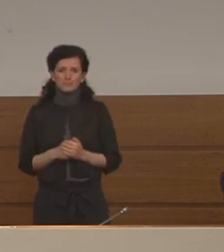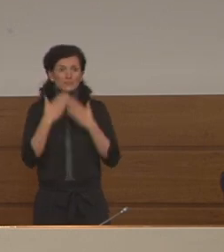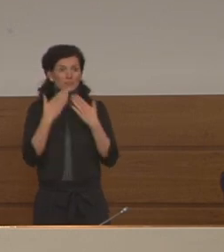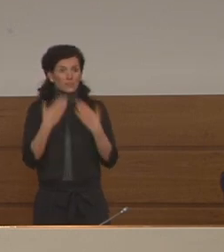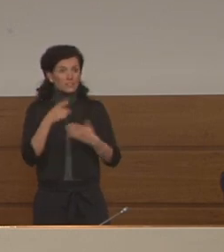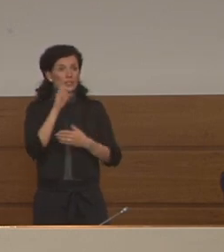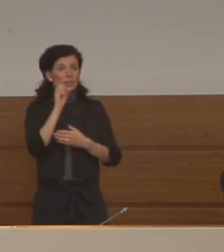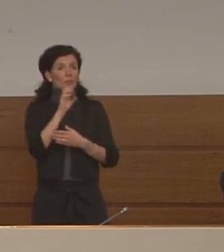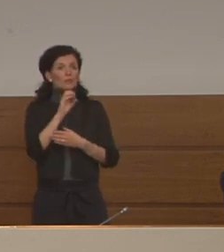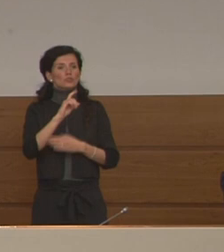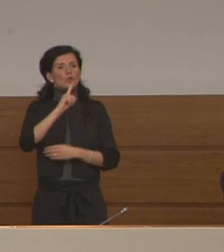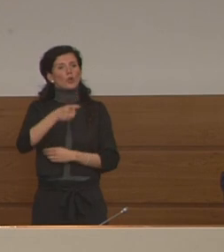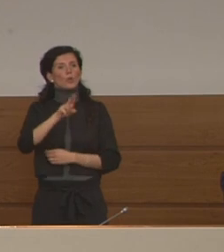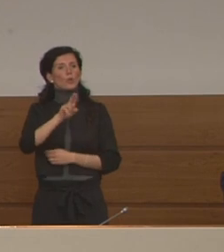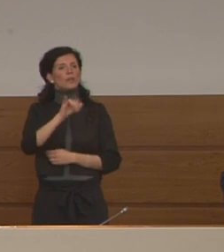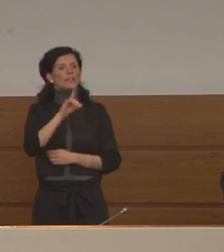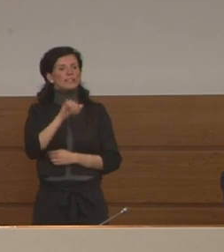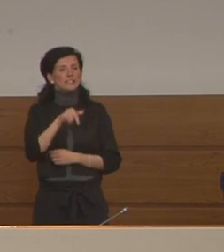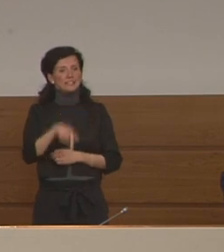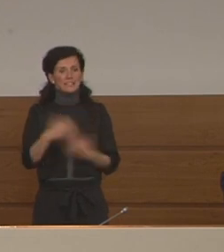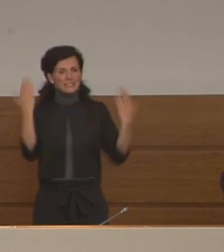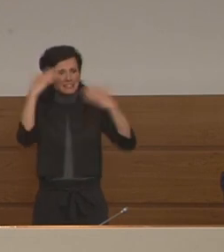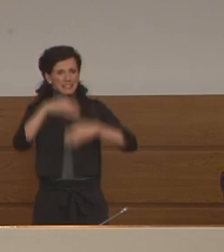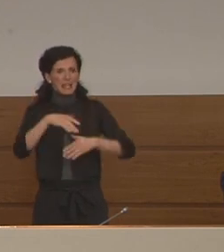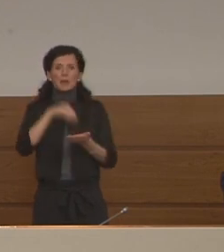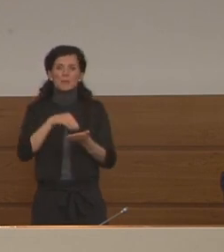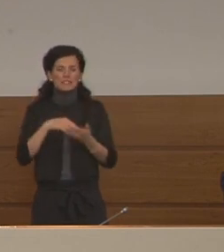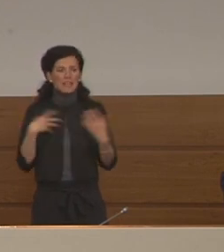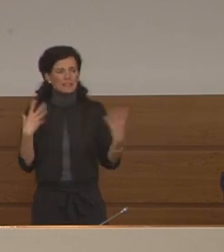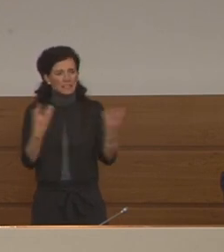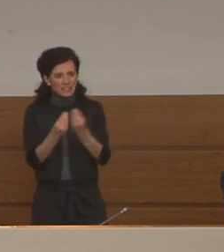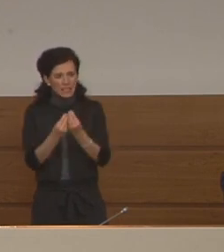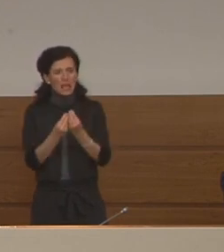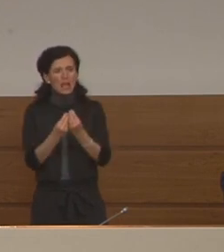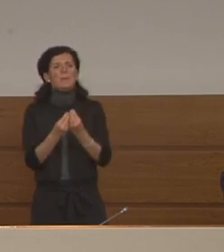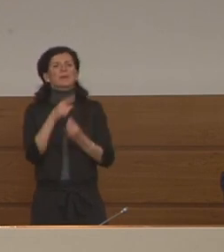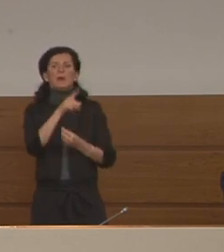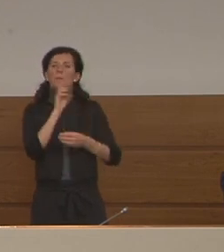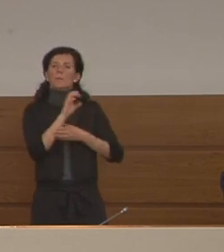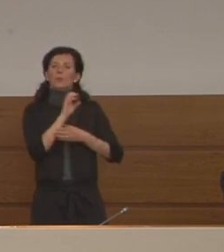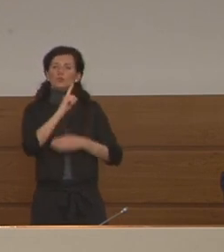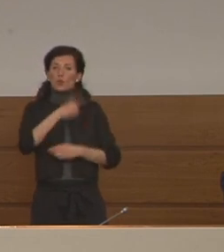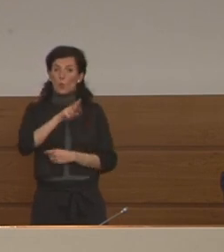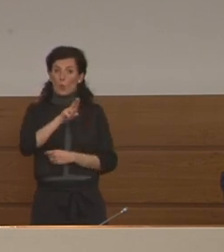che questa sera è qui con noi. Col Professore Guidi abbiamo un lungo